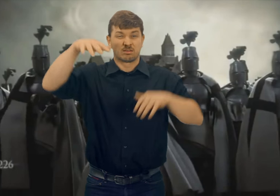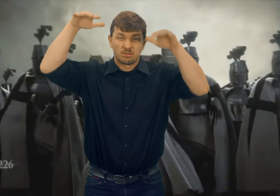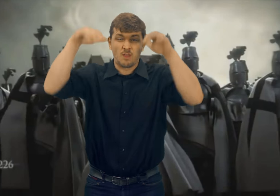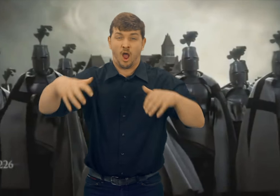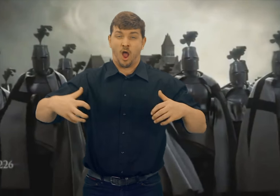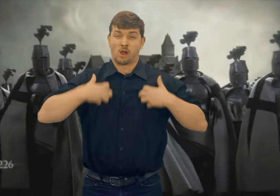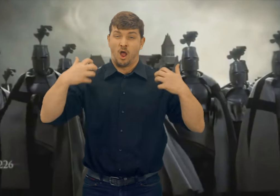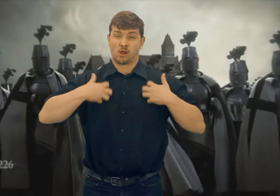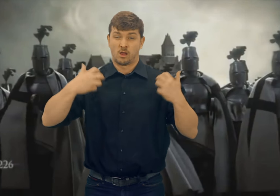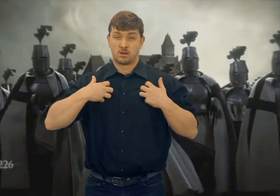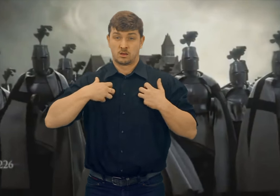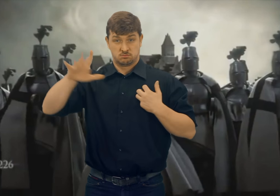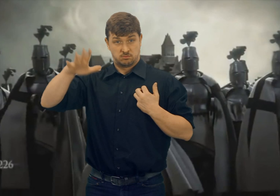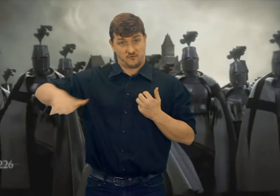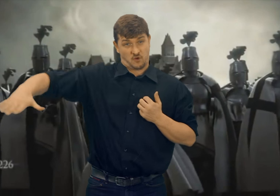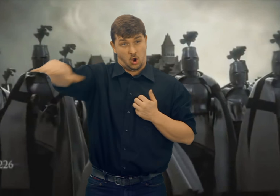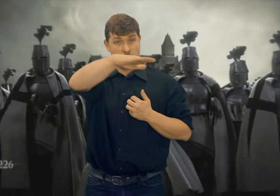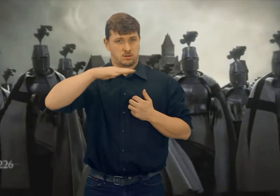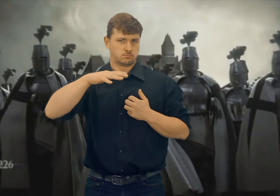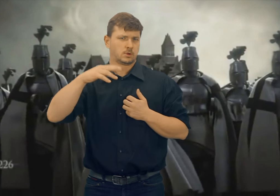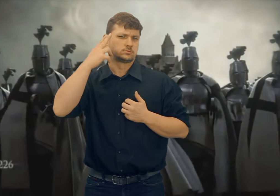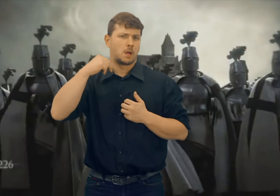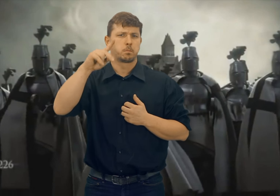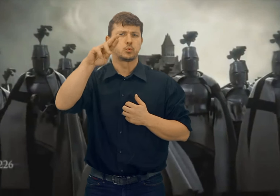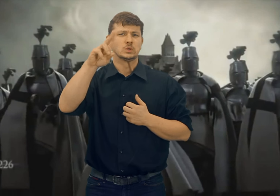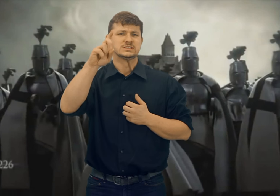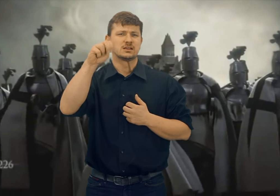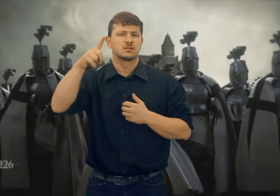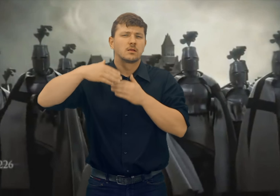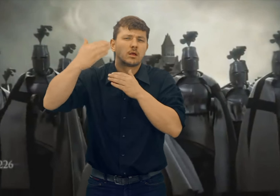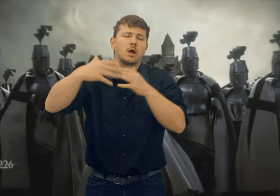hatte zu der Zeit Ärger mit den PRUZZEN (= altpreußischer Volksstamm).